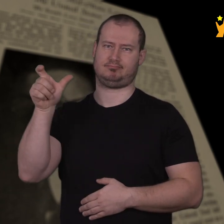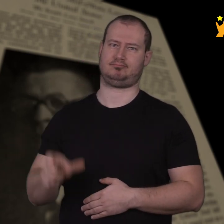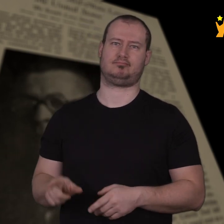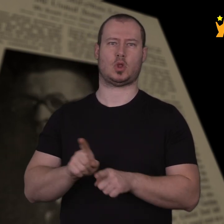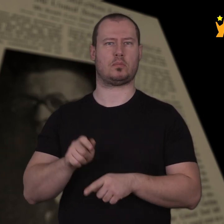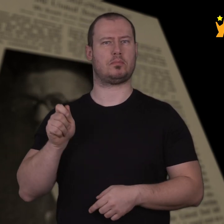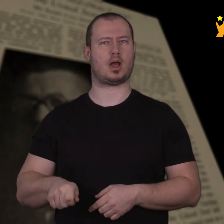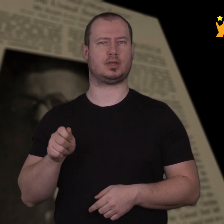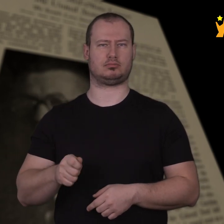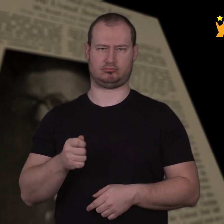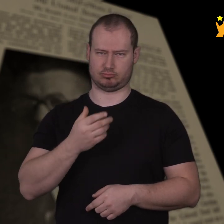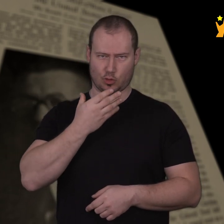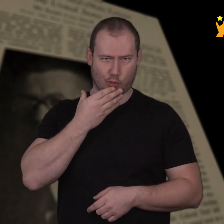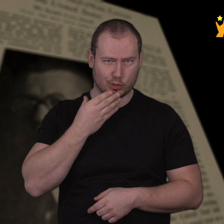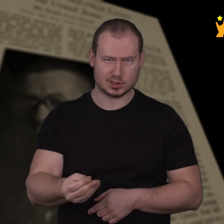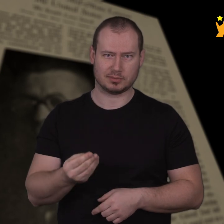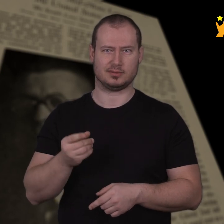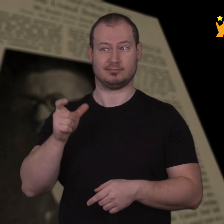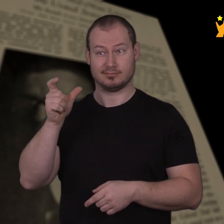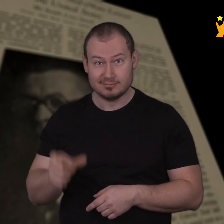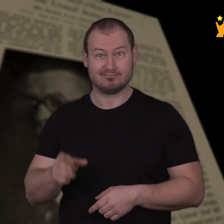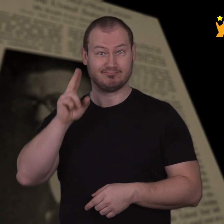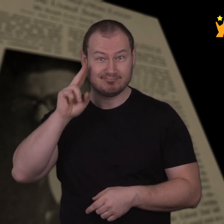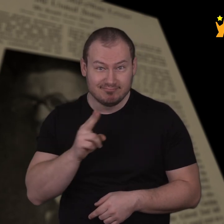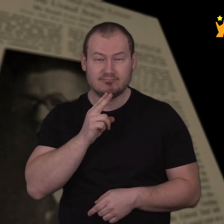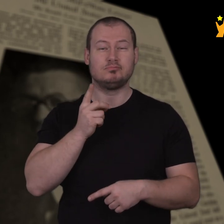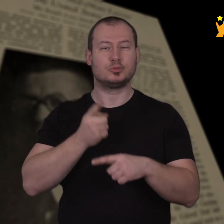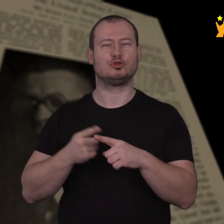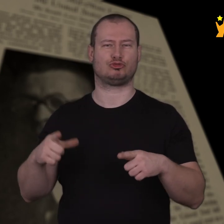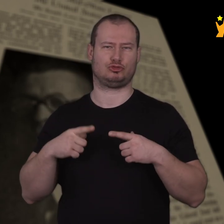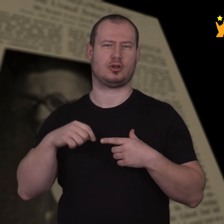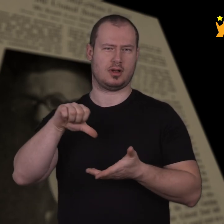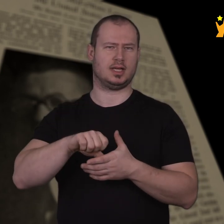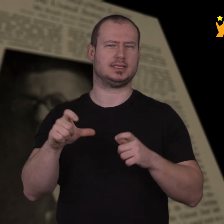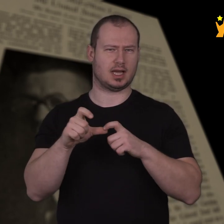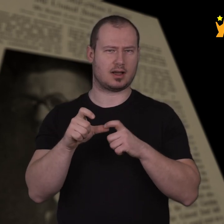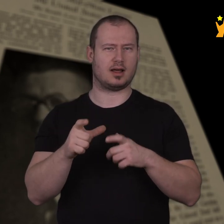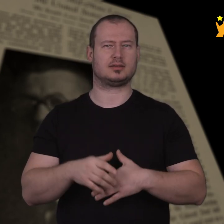Ako právnik bol úspešný, aj keď bol nepočujúci. Žil v segregácii.